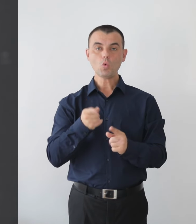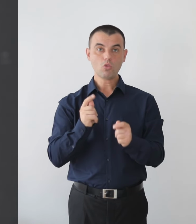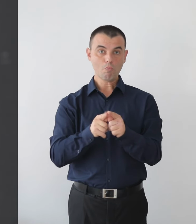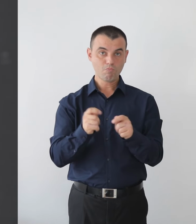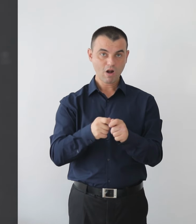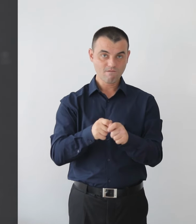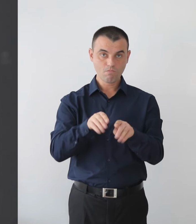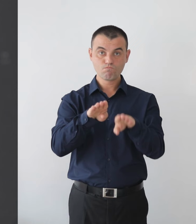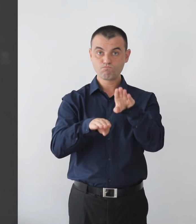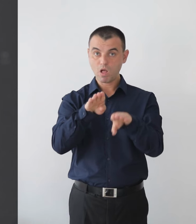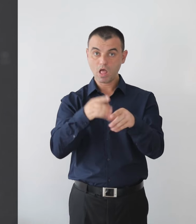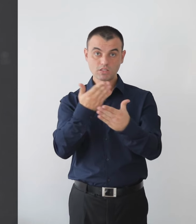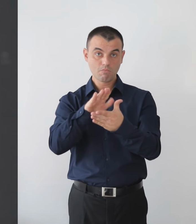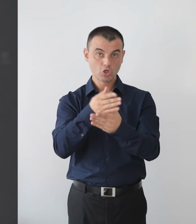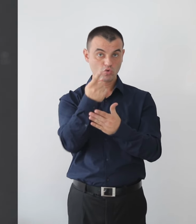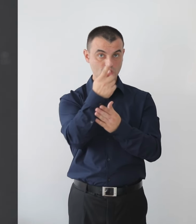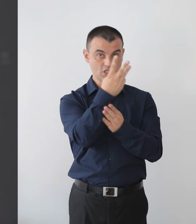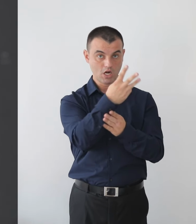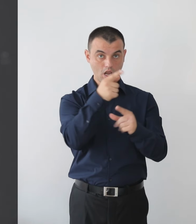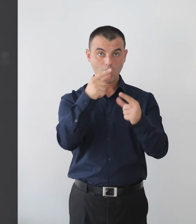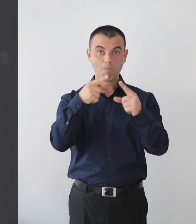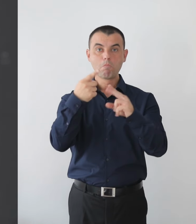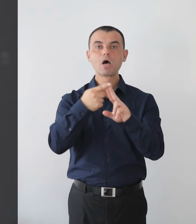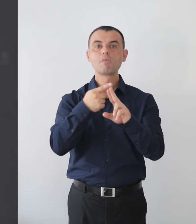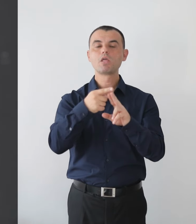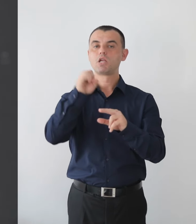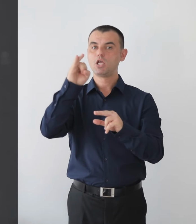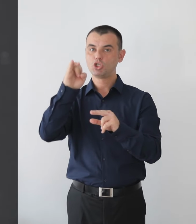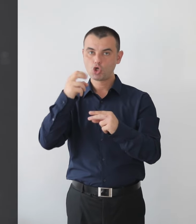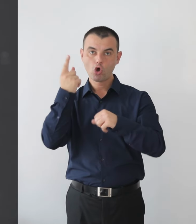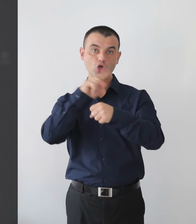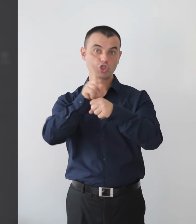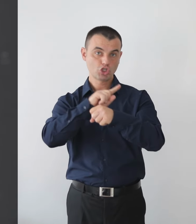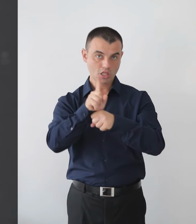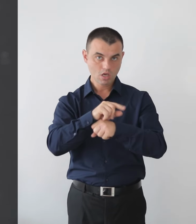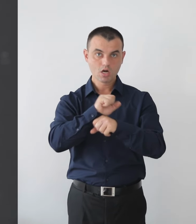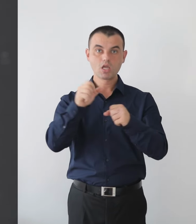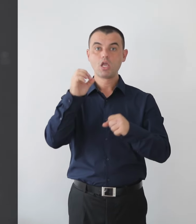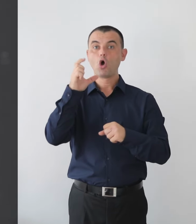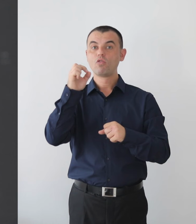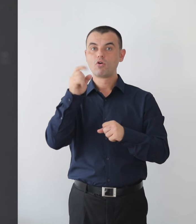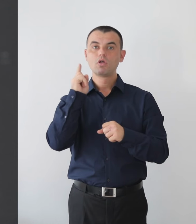Когато балансираме тези три параметъра (ISO, Скорост на затвора и бленда),